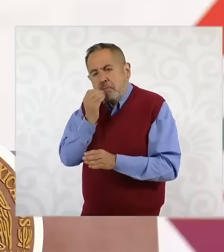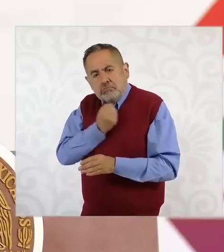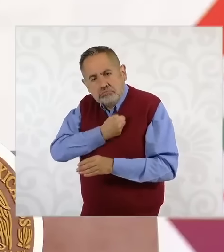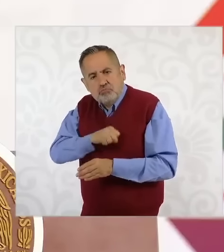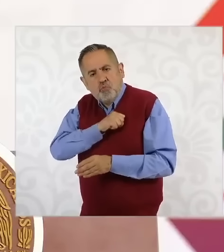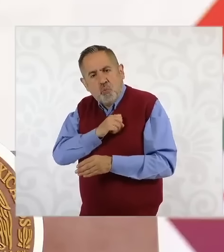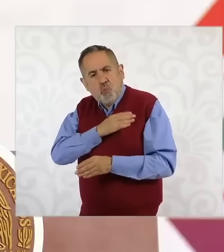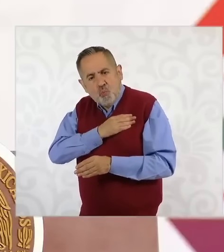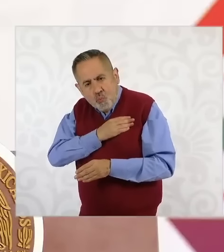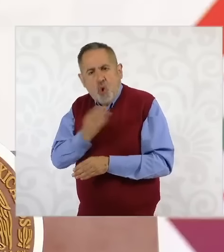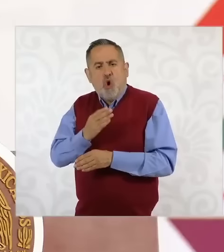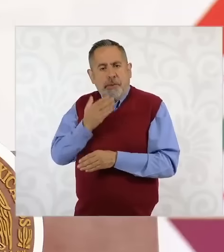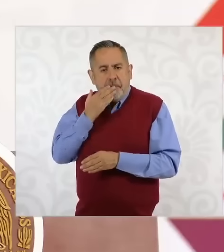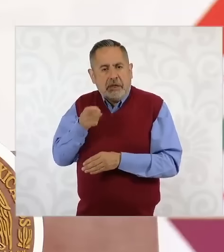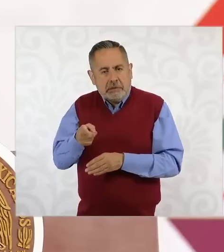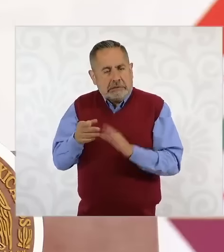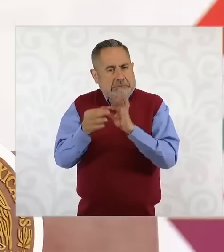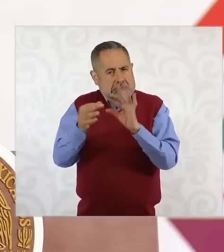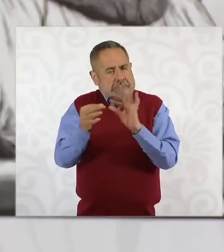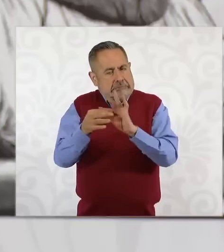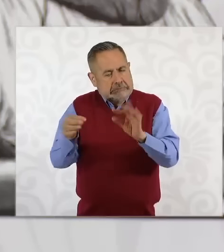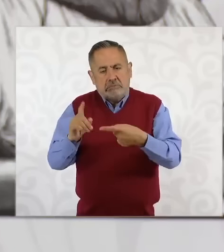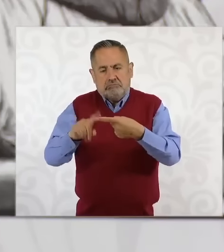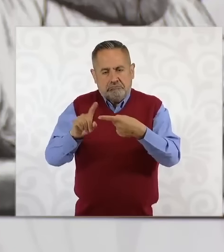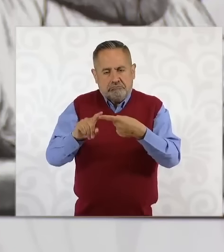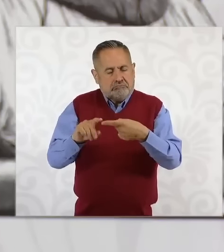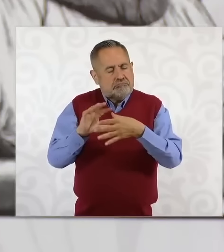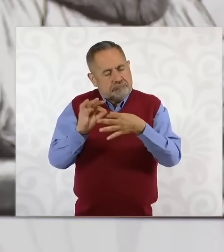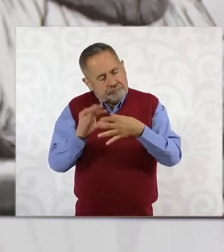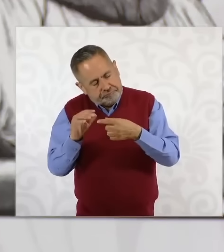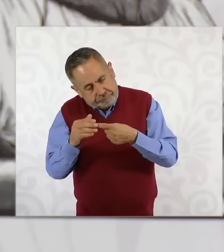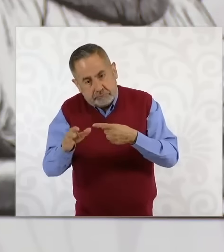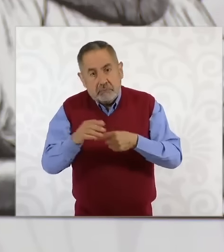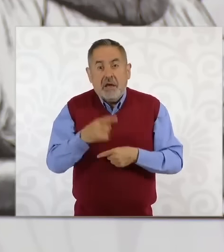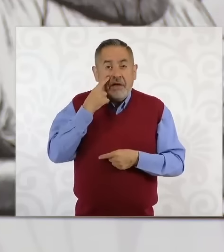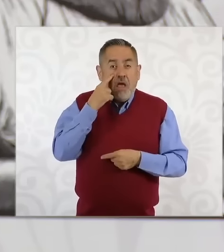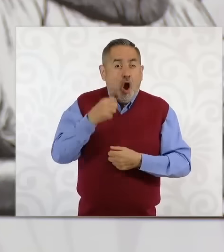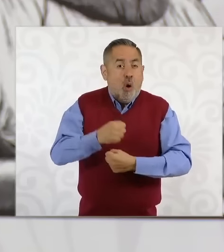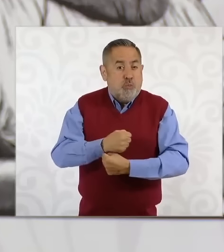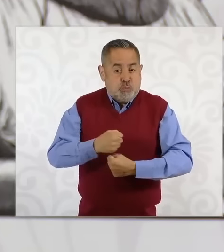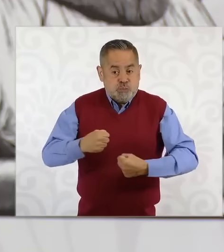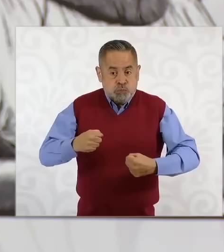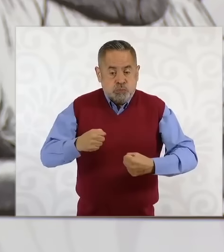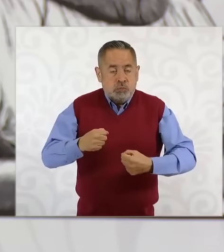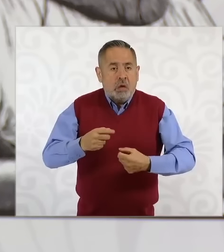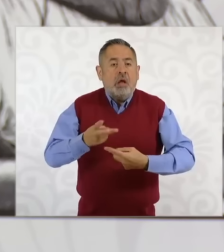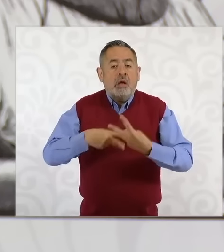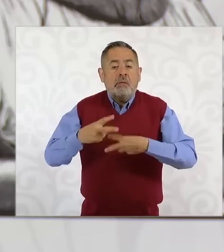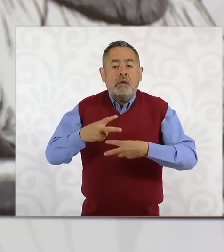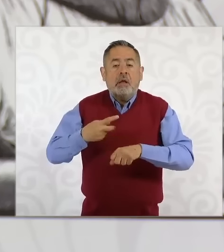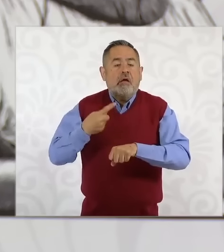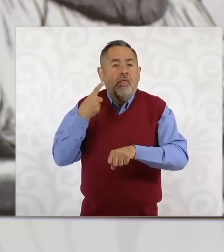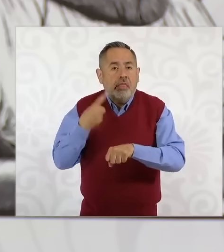y tiene que ver justamente con esto. un el la obesidad puede llevar a diabetes, hipertensión